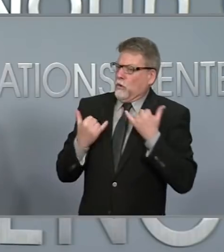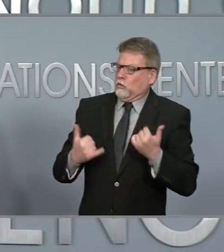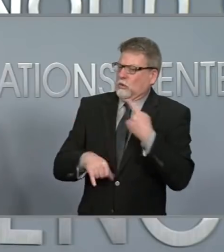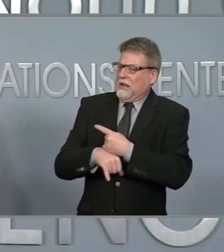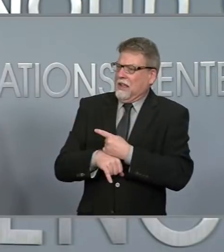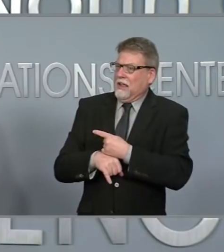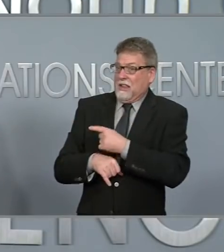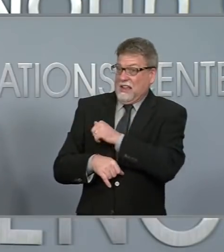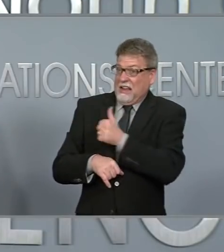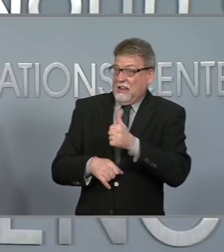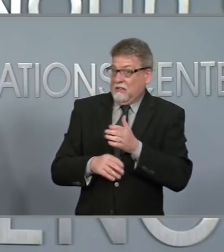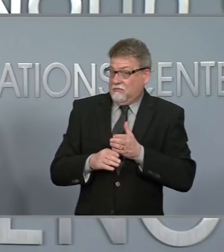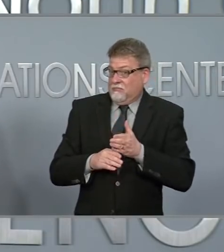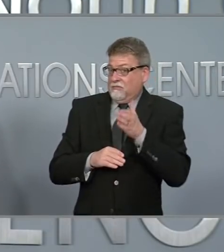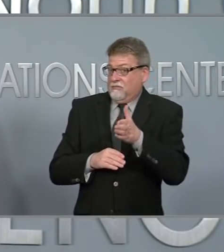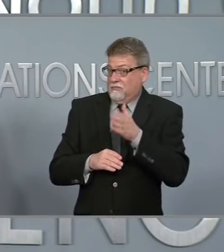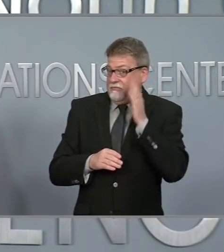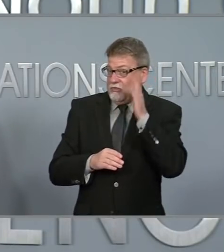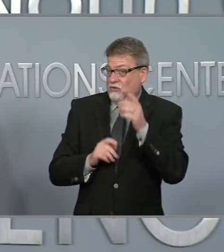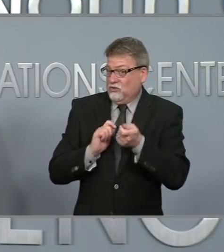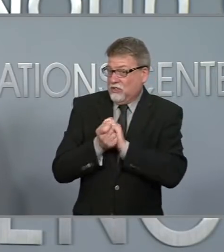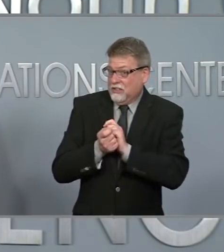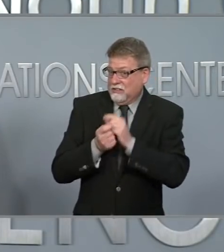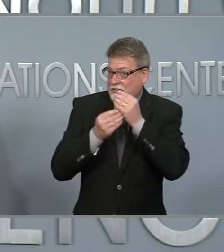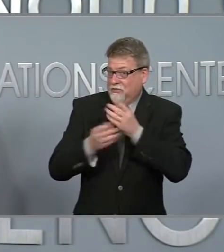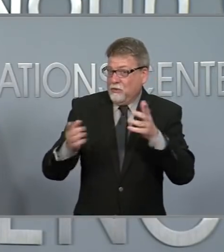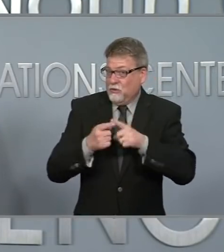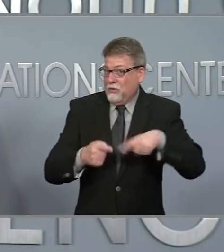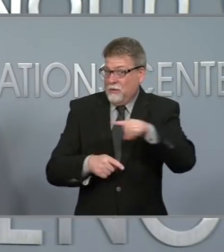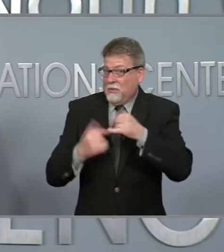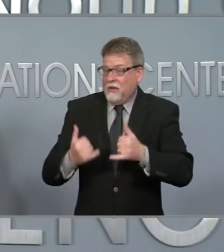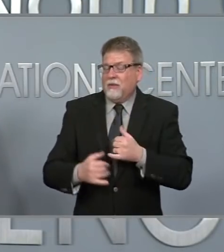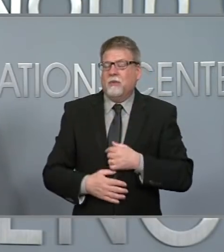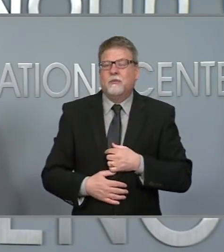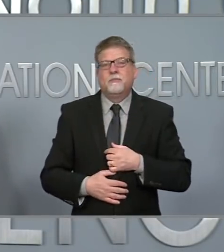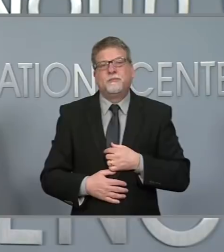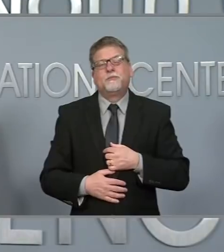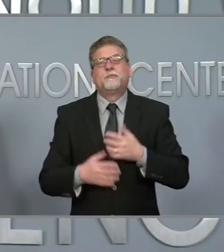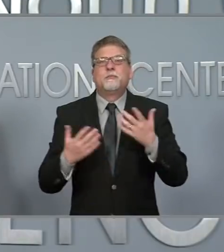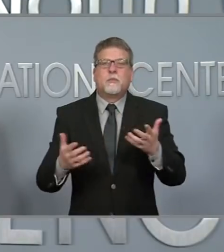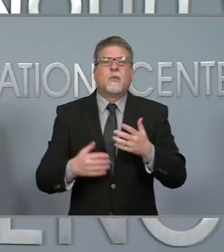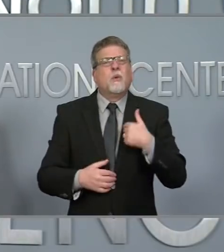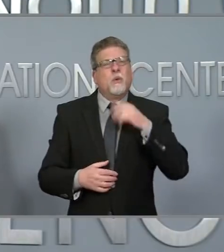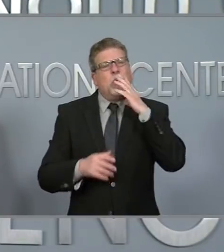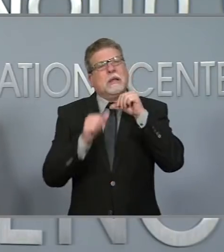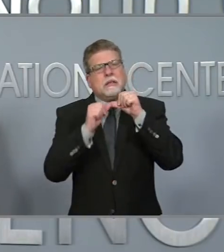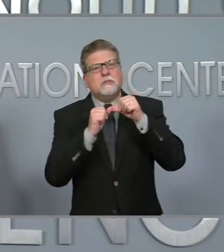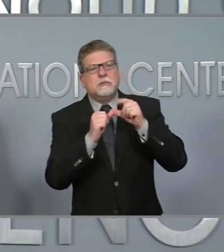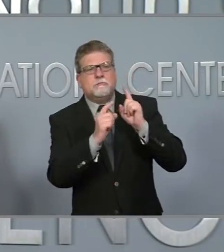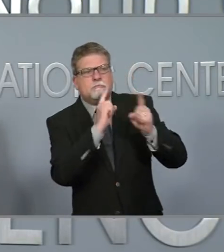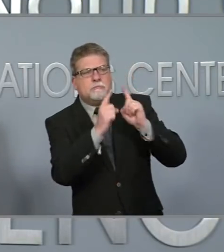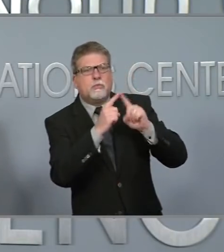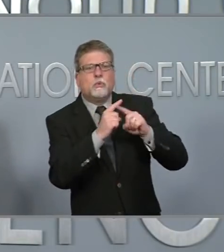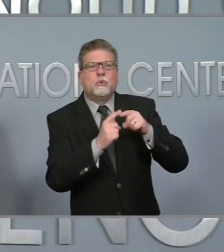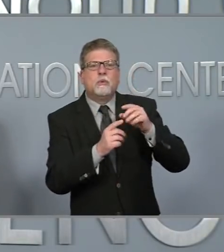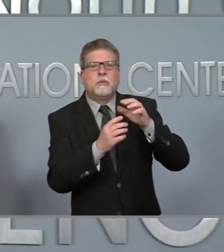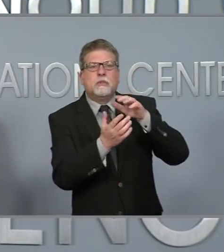tener una fuerza laboral inclusiva. Los trabajadores de